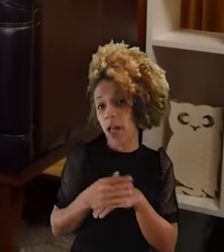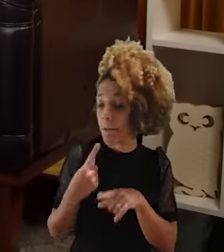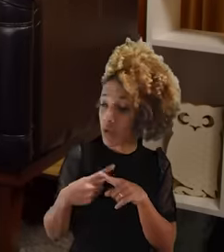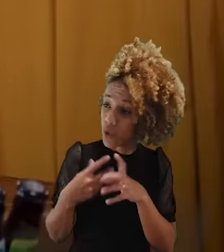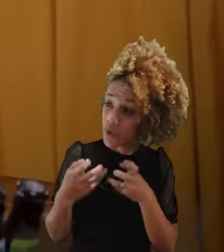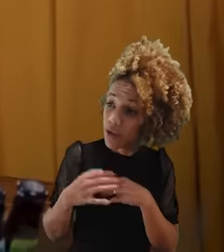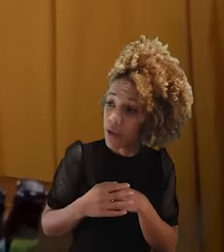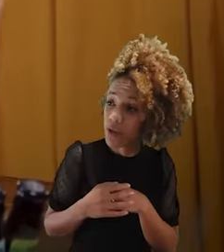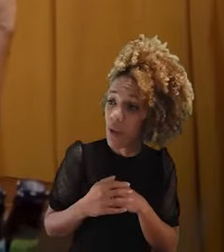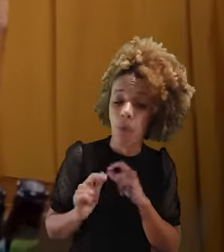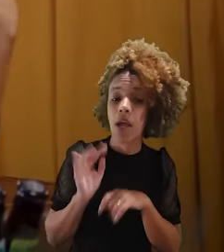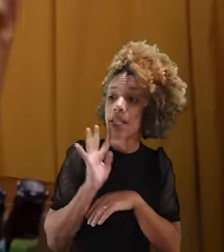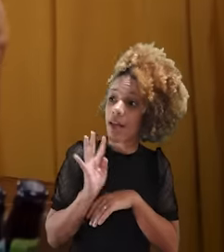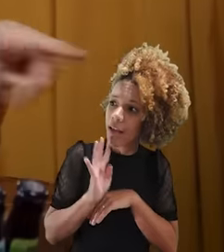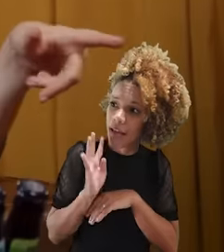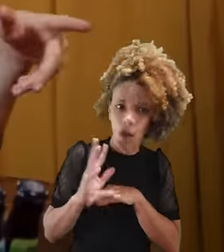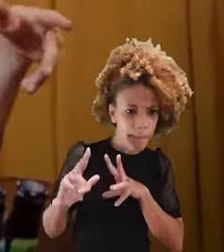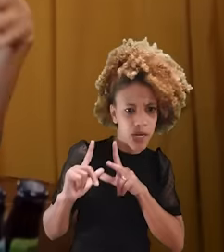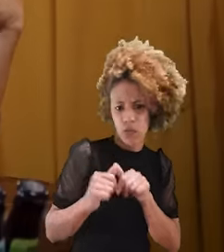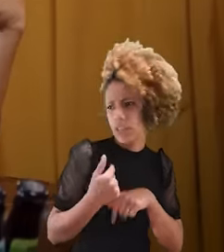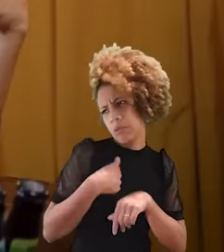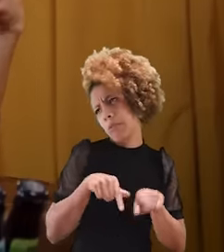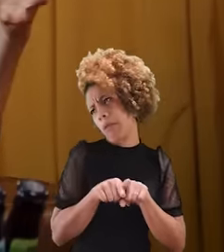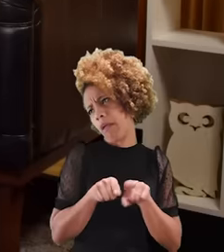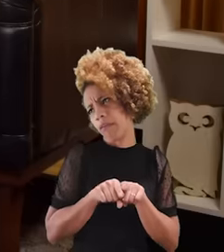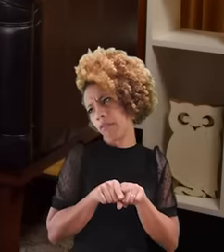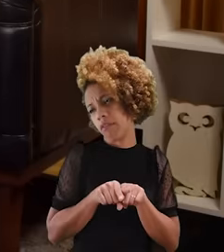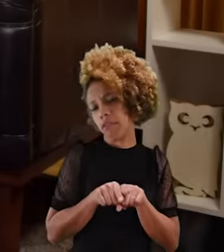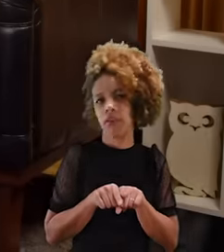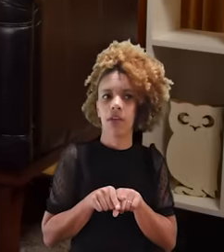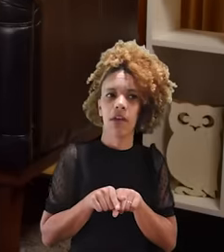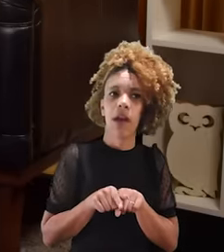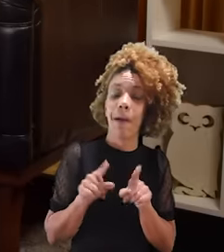coisa que seja bacana para todo mundo e para mim também assim sabe seus Não é não eu tô eu fico